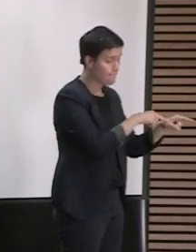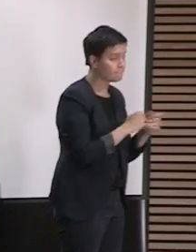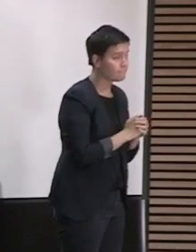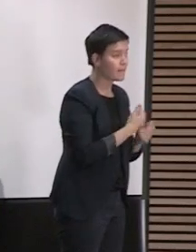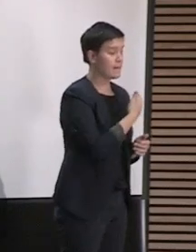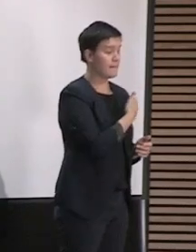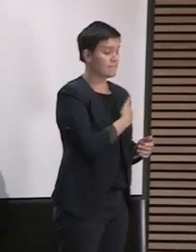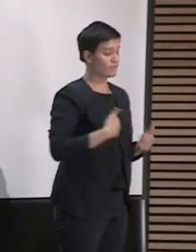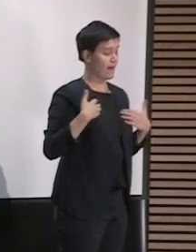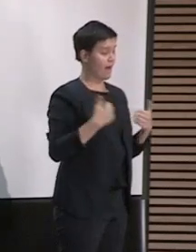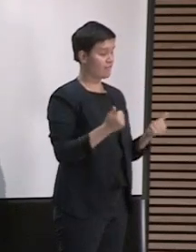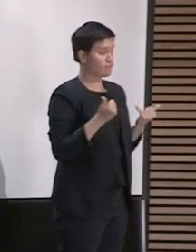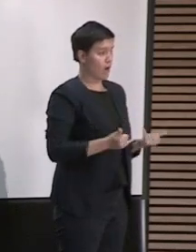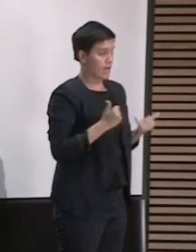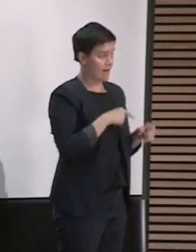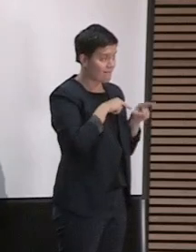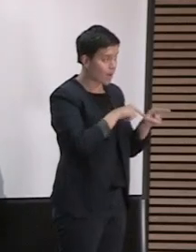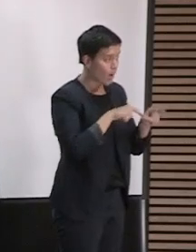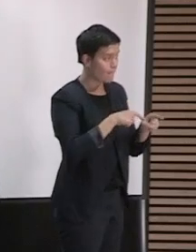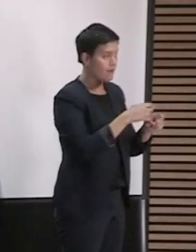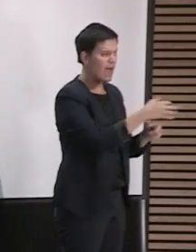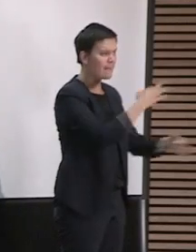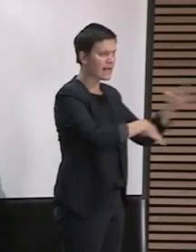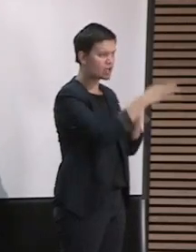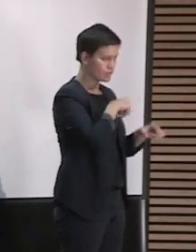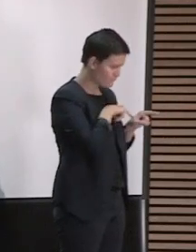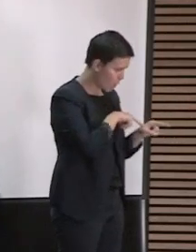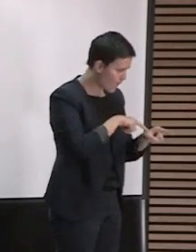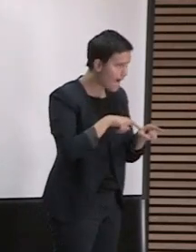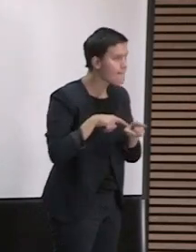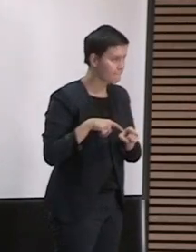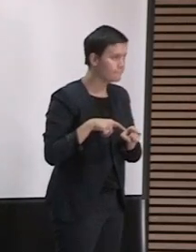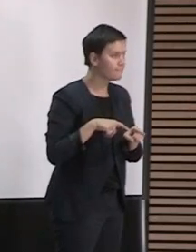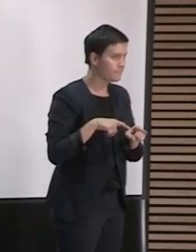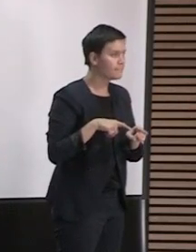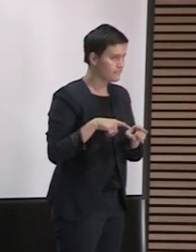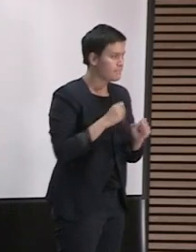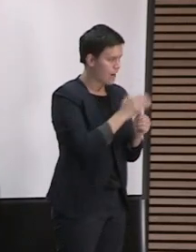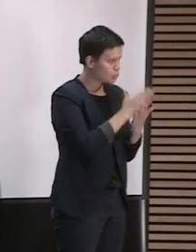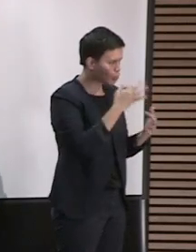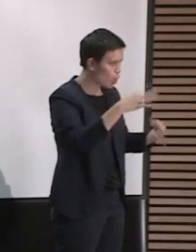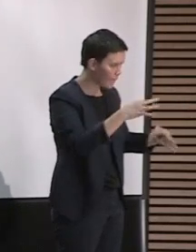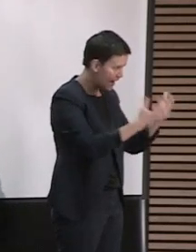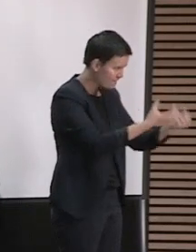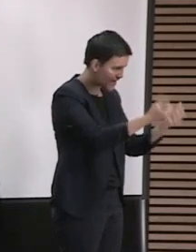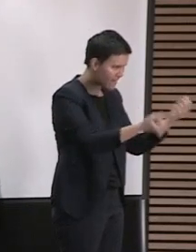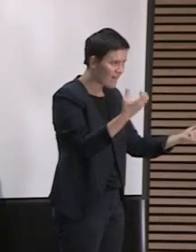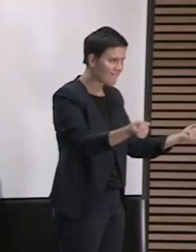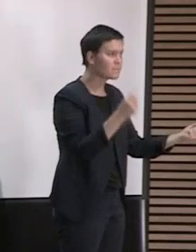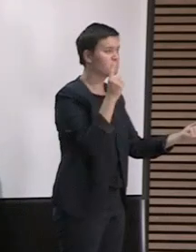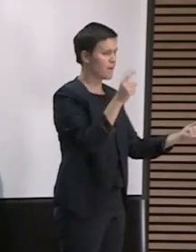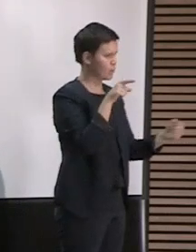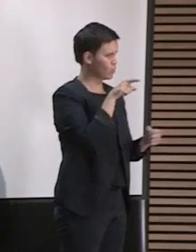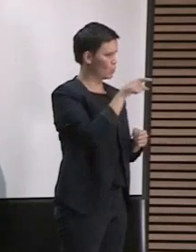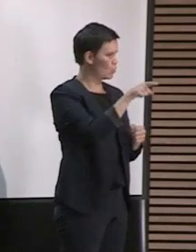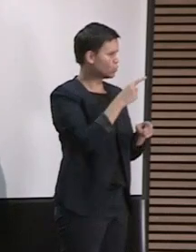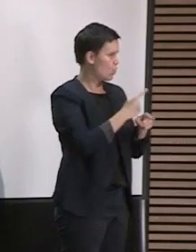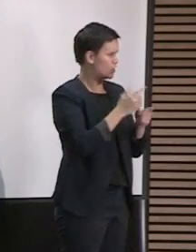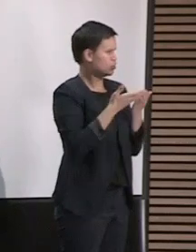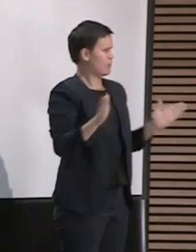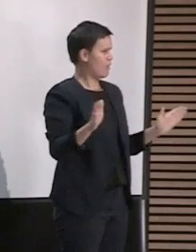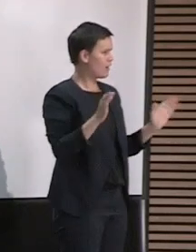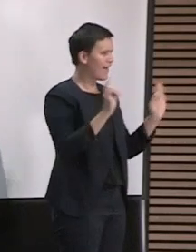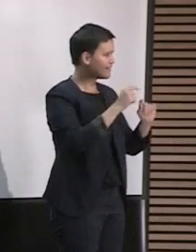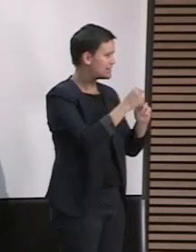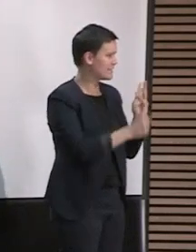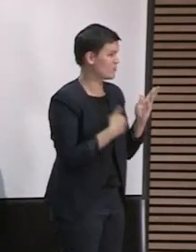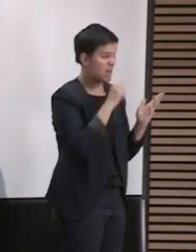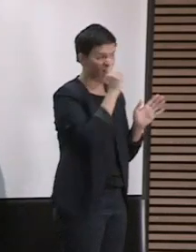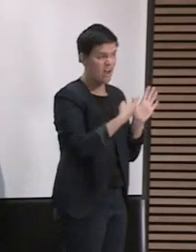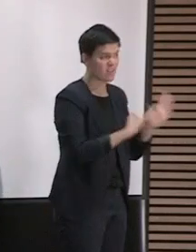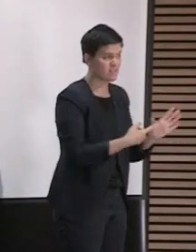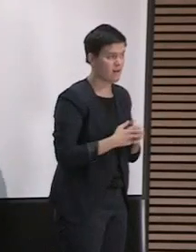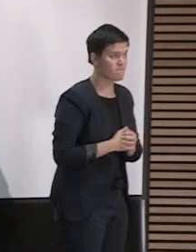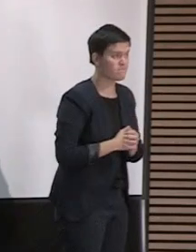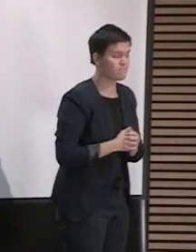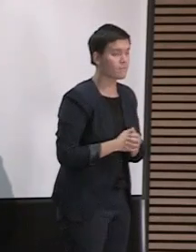taipitopito me te tuku atu ki